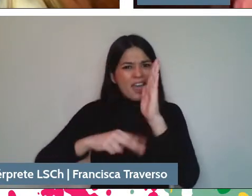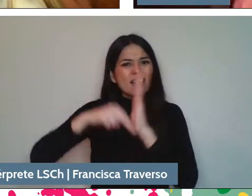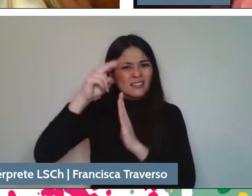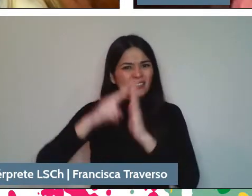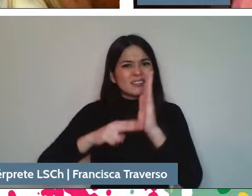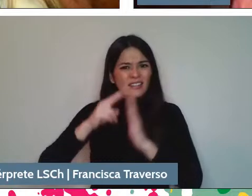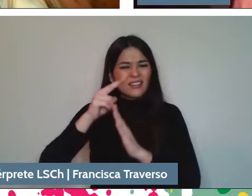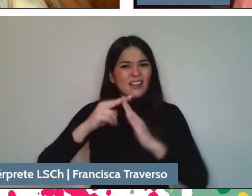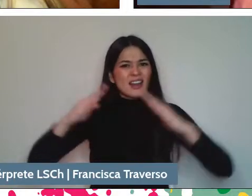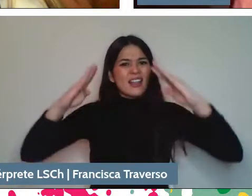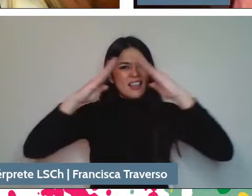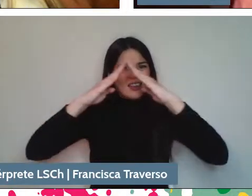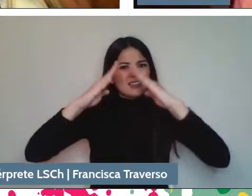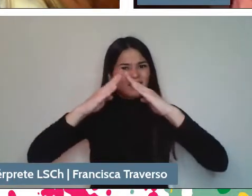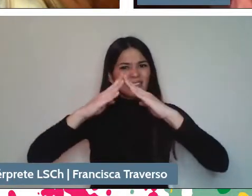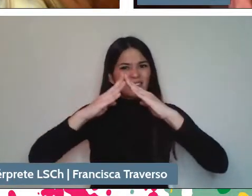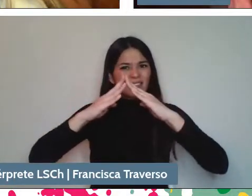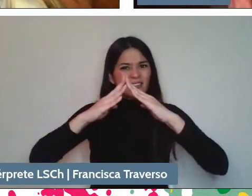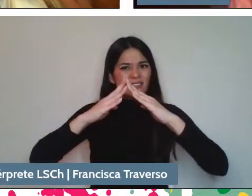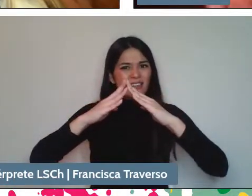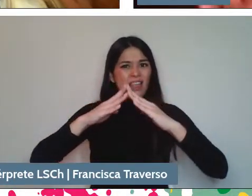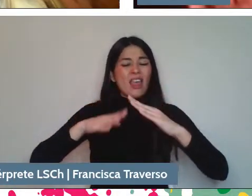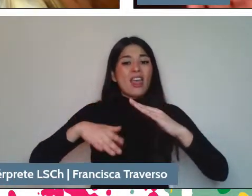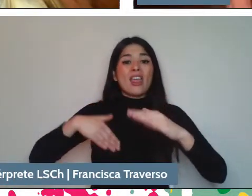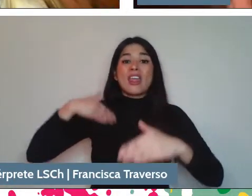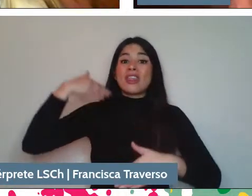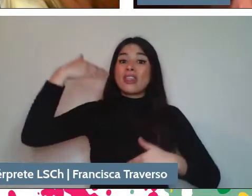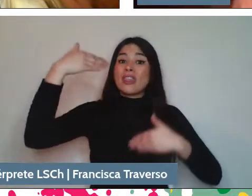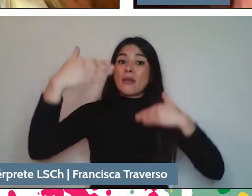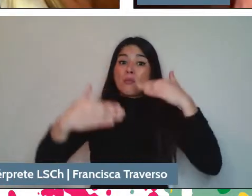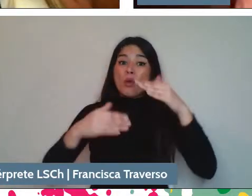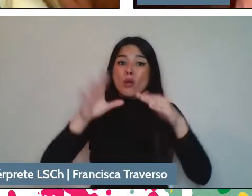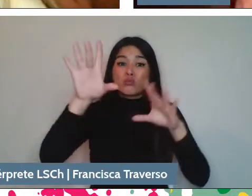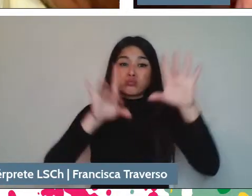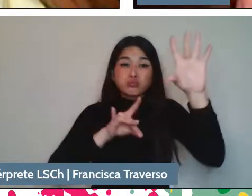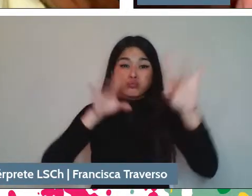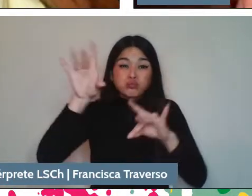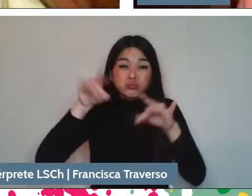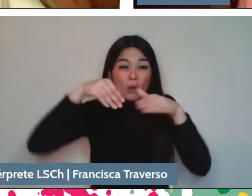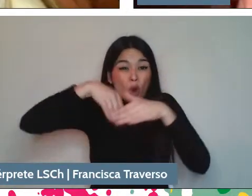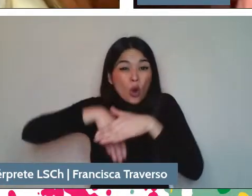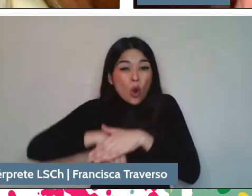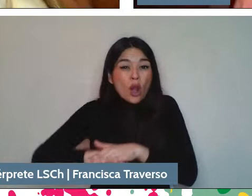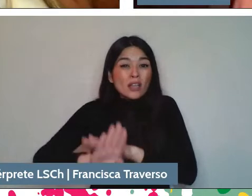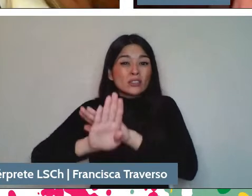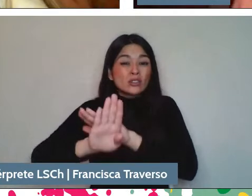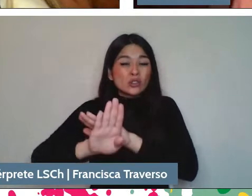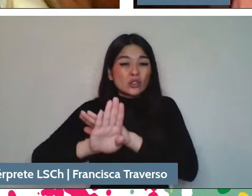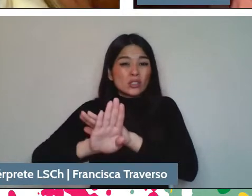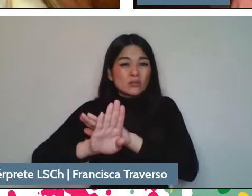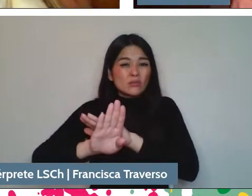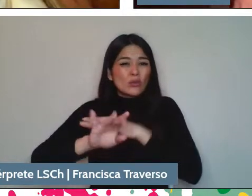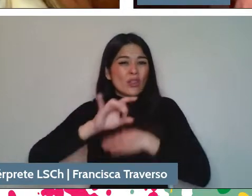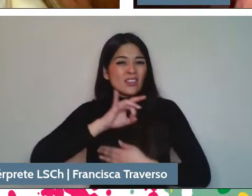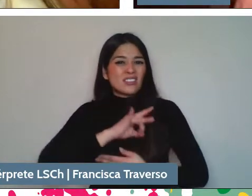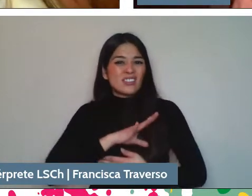Imagínate, después el coleccionismo chileno prácticamente se esfumó. Entonces, es como otra realidad.